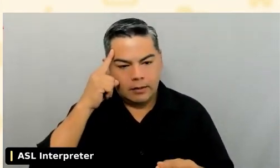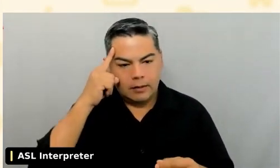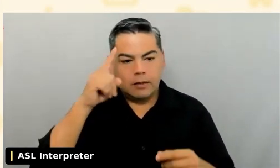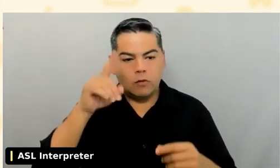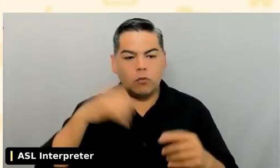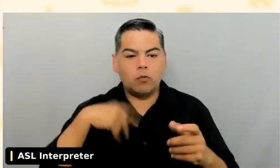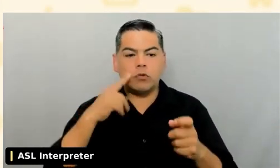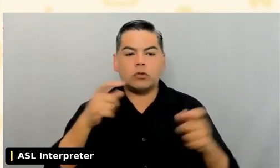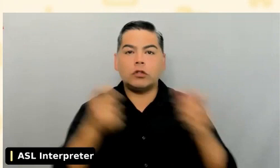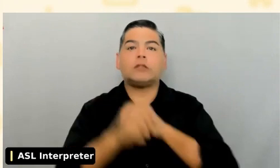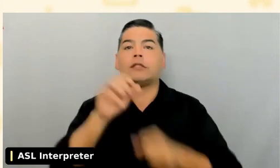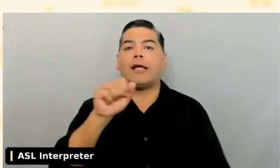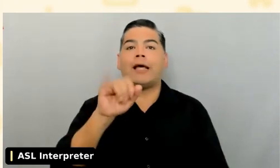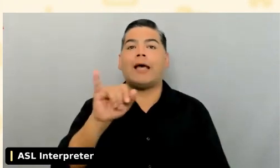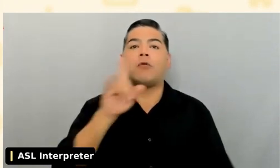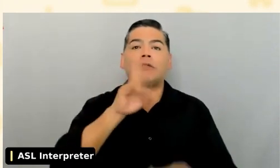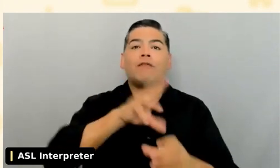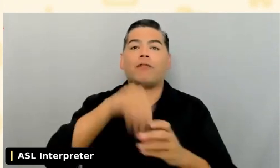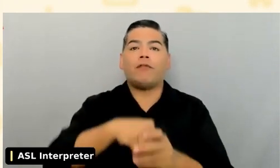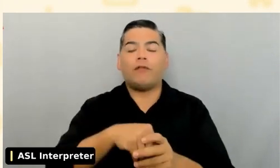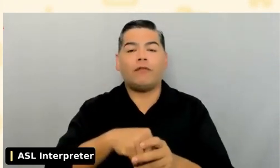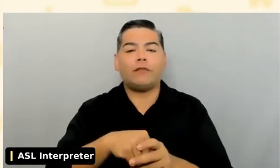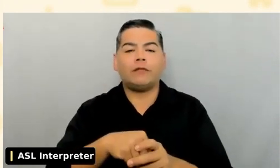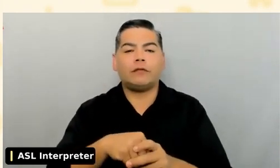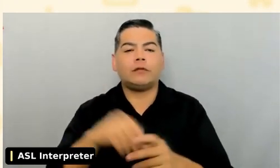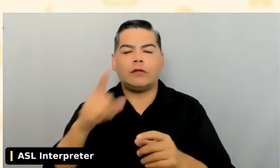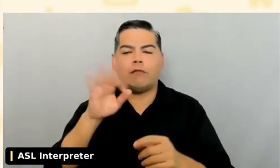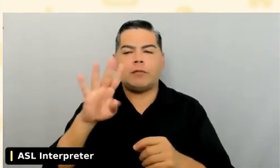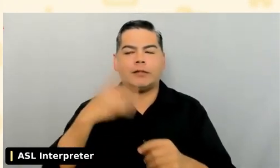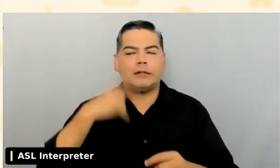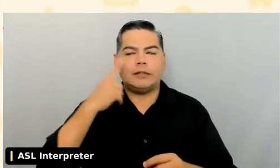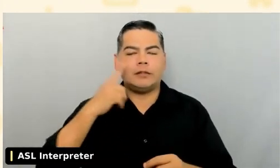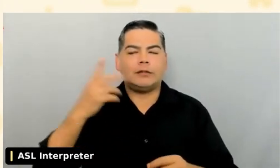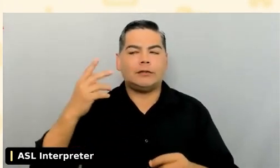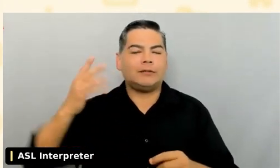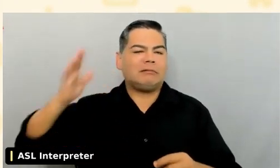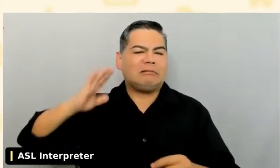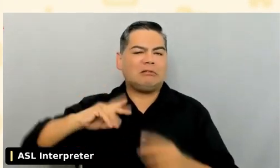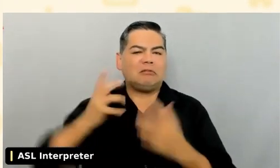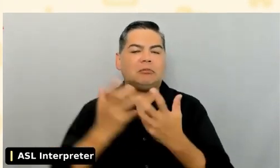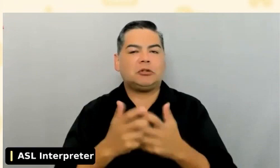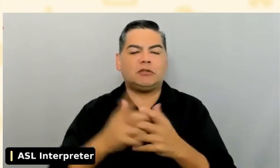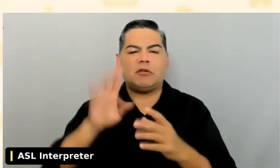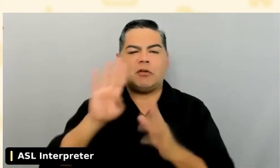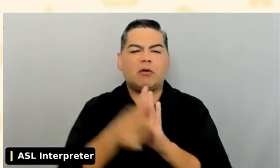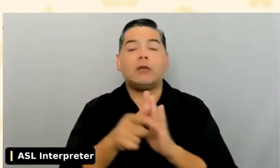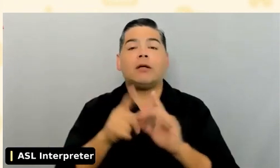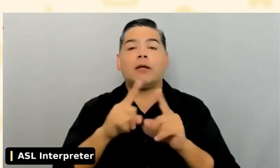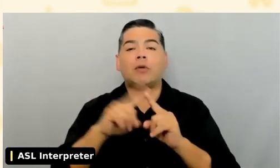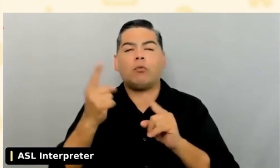y cuando hay IA involucrada, sé que Facebook con bastante frecuencia venderá mis datos a cualquier máquina que esté aprendiendo en un segundo plano porque todos sabemos que están ahí para ganar dinero.